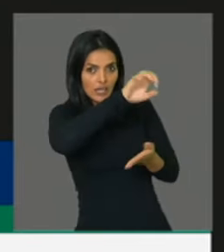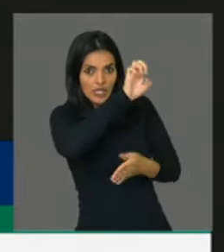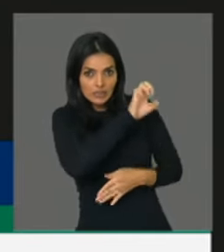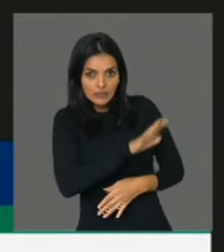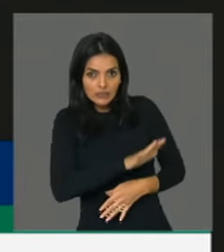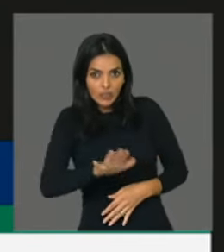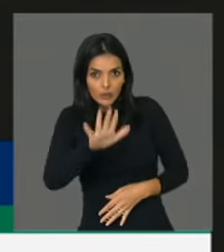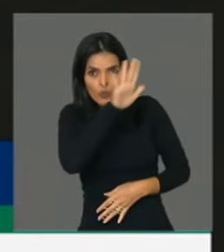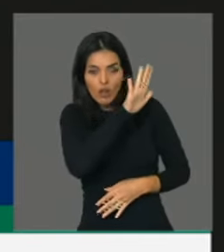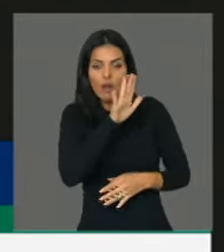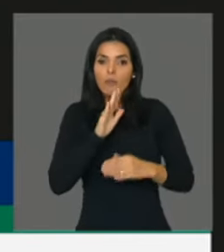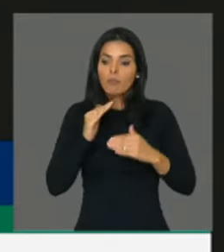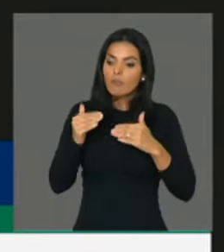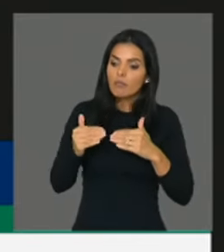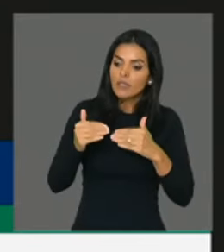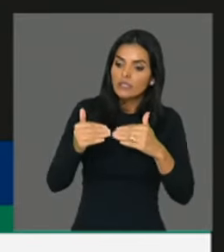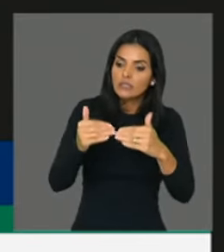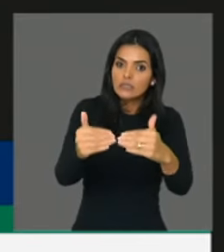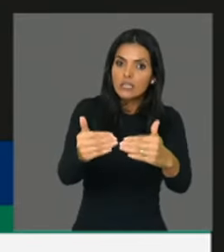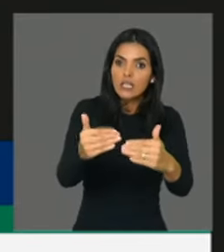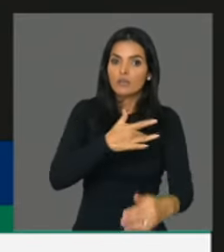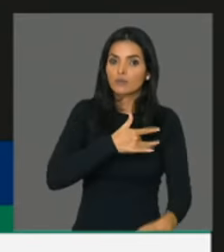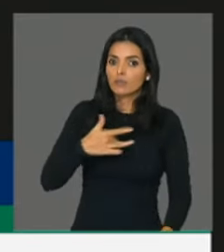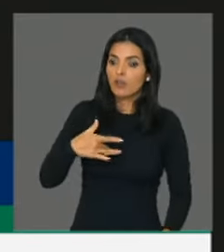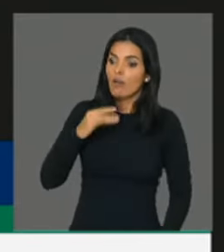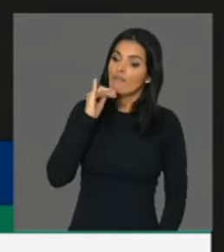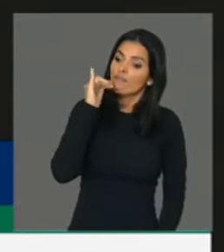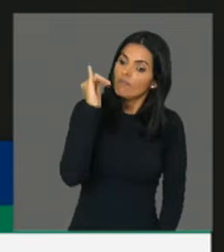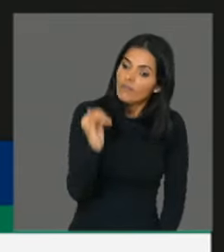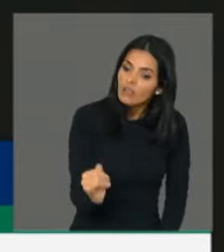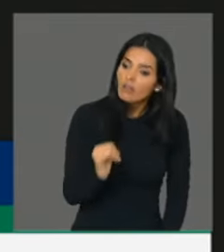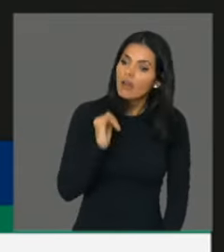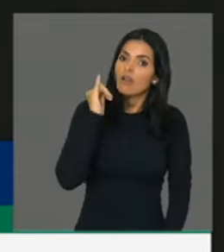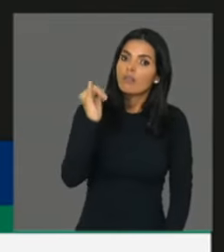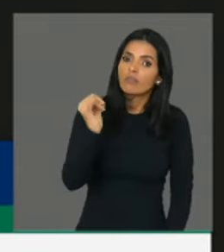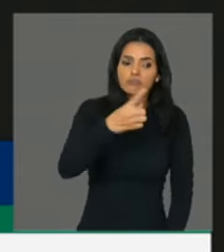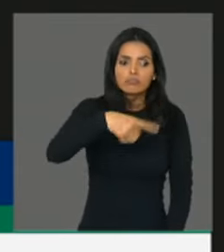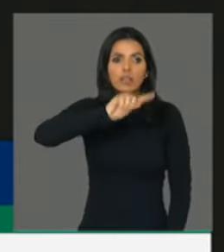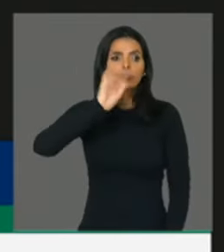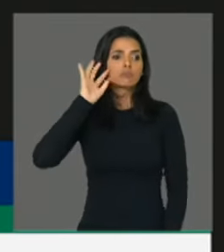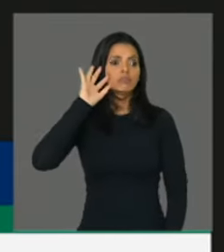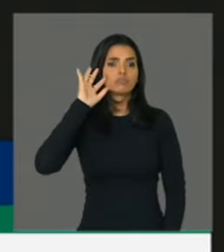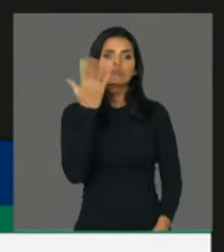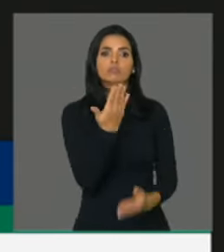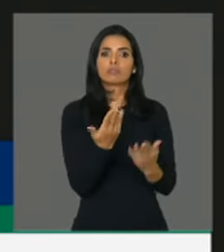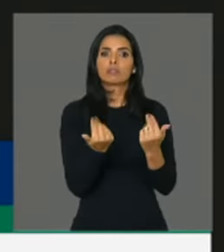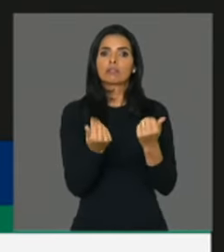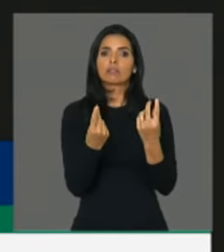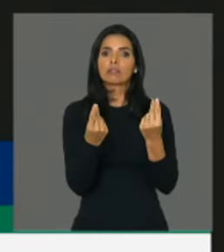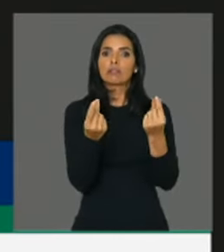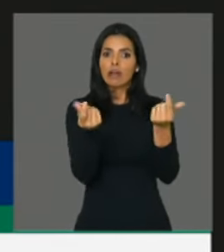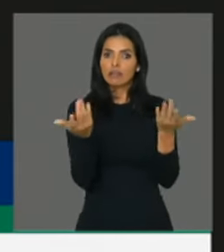MINISTÉRIO DA SAÚDE E NENHUMA PROVIDÊNCIA É TOMADA. HOJE, POR EXEMPLO, O AUXÍLIO DOENÇA QUE É UM ABSURDO, NÃO SÓ PARA QUEM